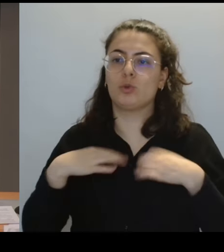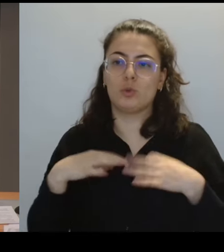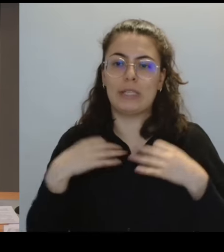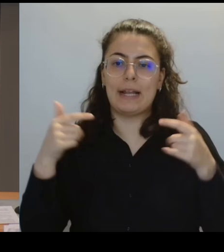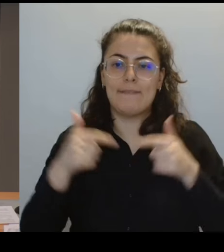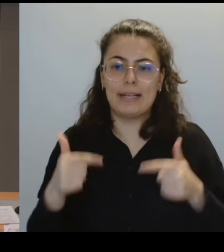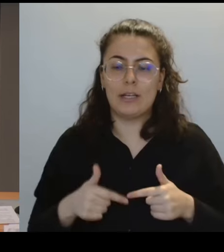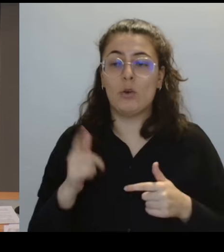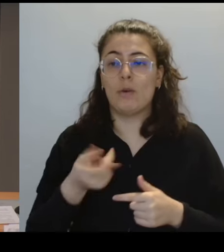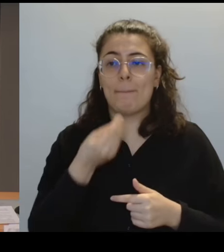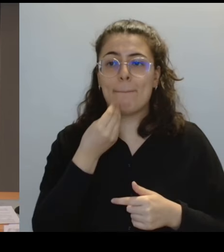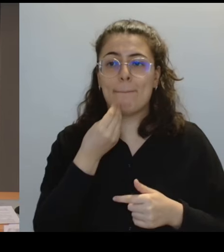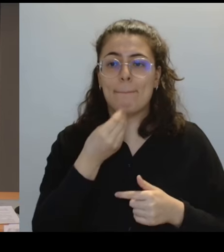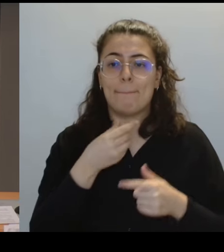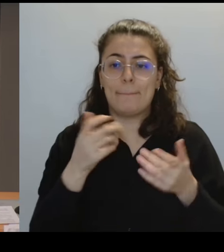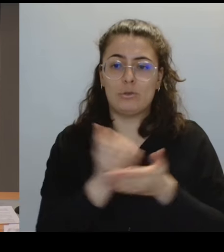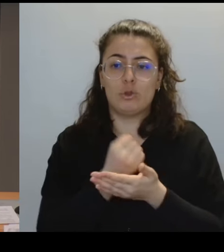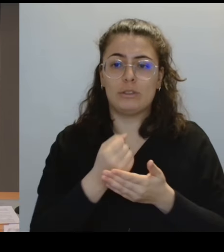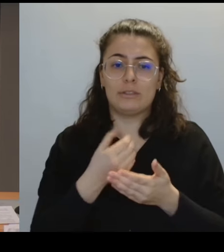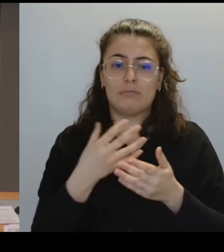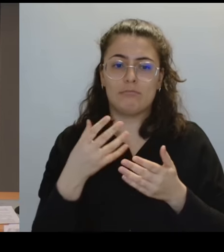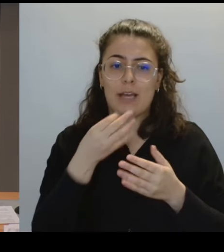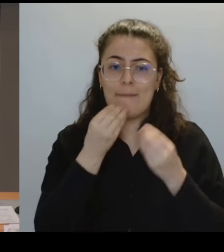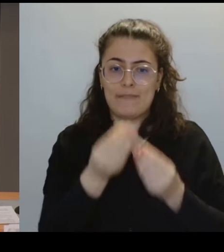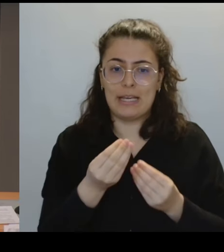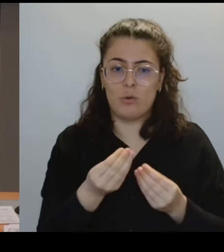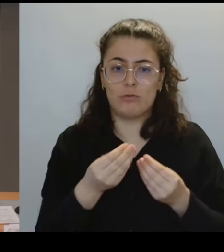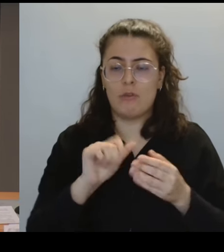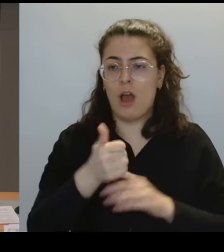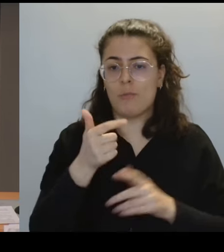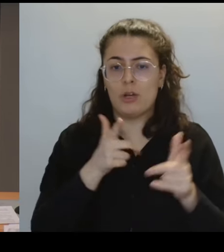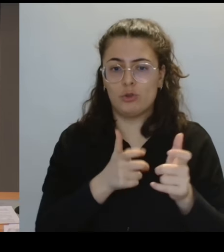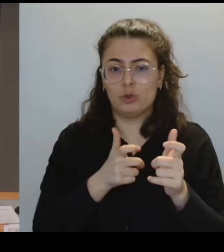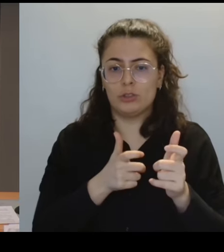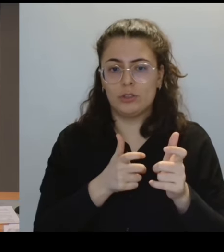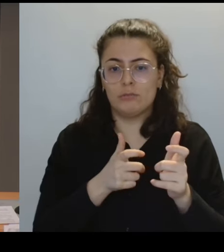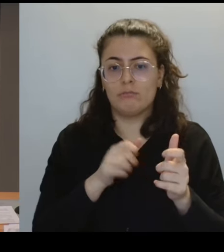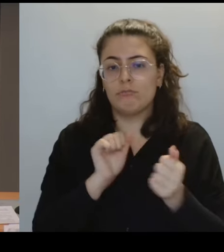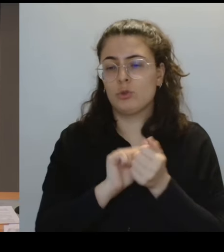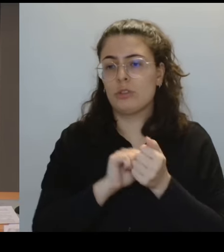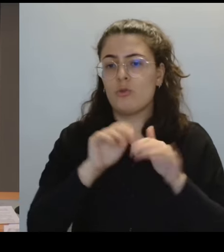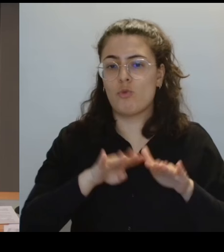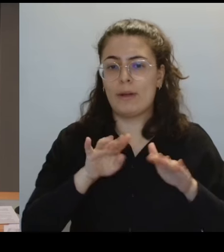19/1292. Zum Antrag der Fraktion Bündnis 90 Die Grünen Drucksache